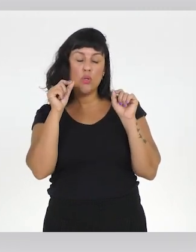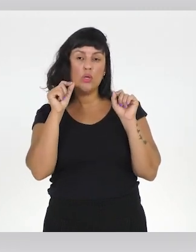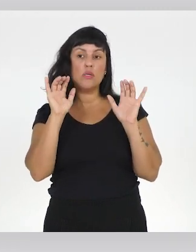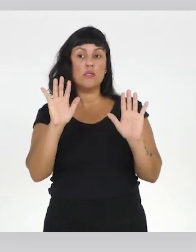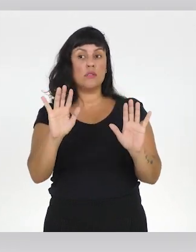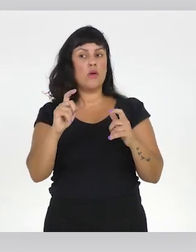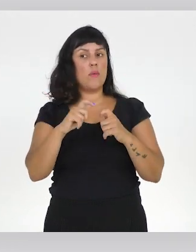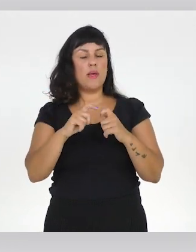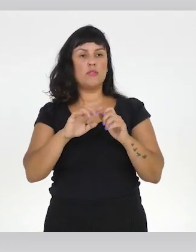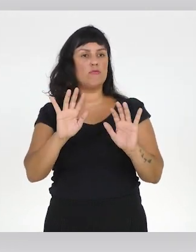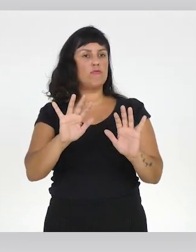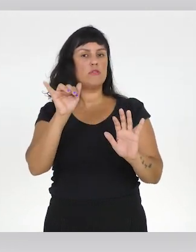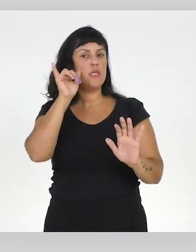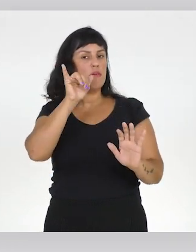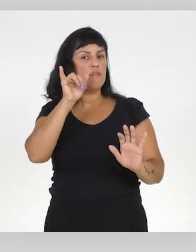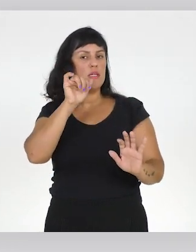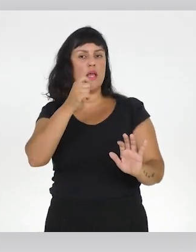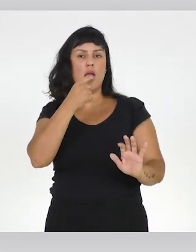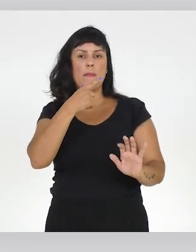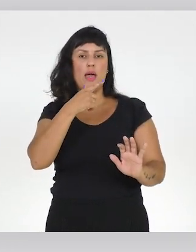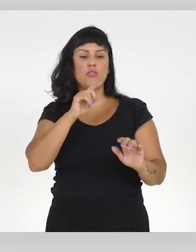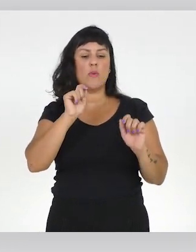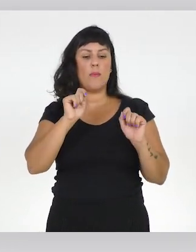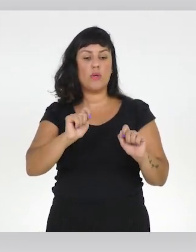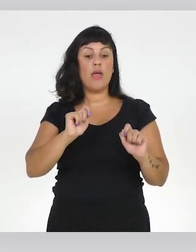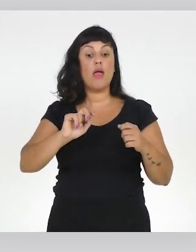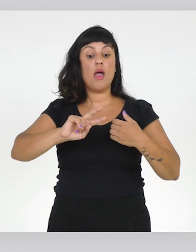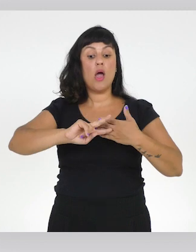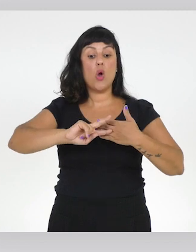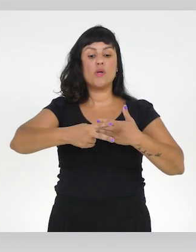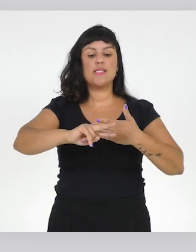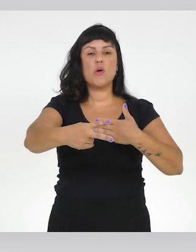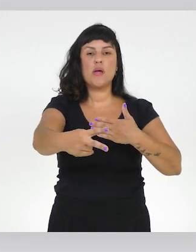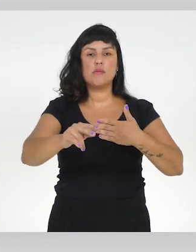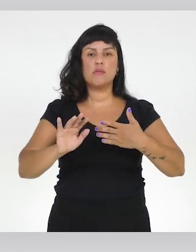tipo de medicamento e vai prescrever outro. O que eu estou dizendo